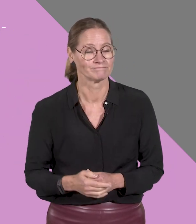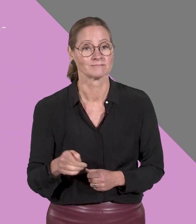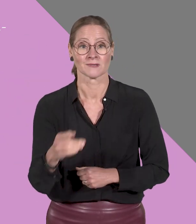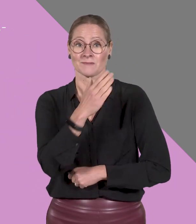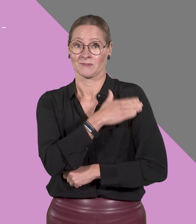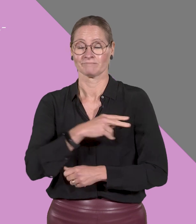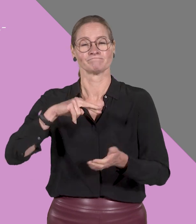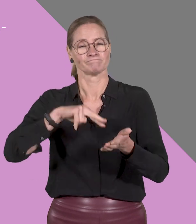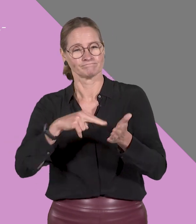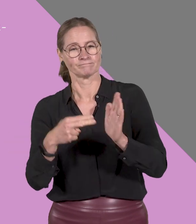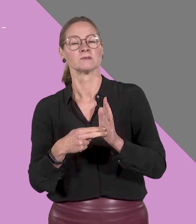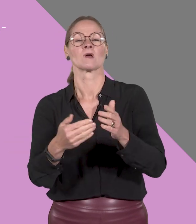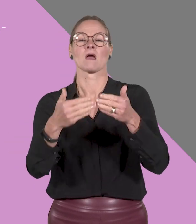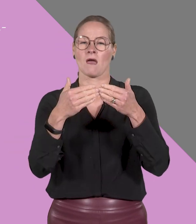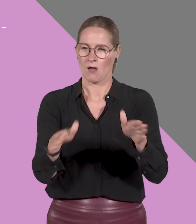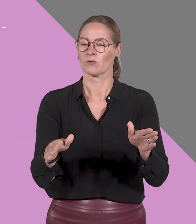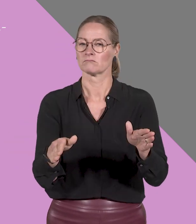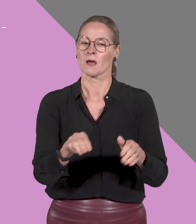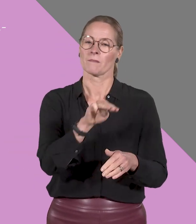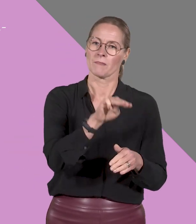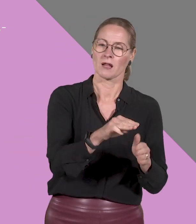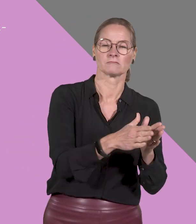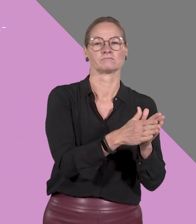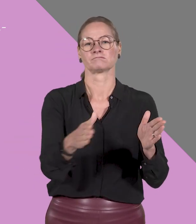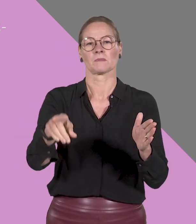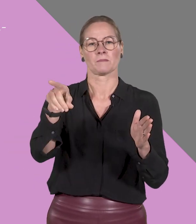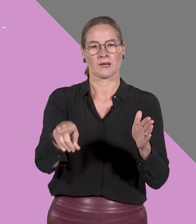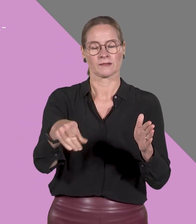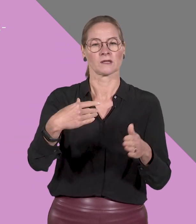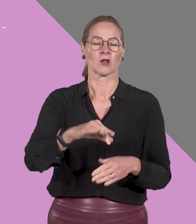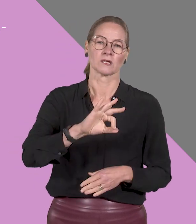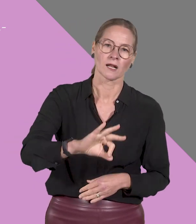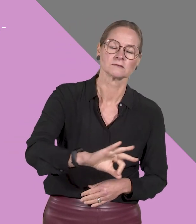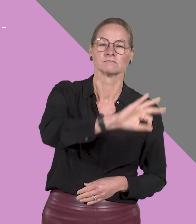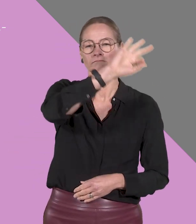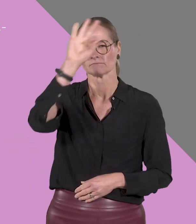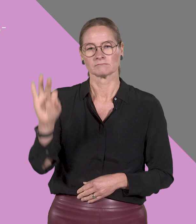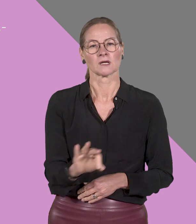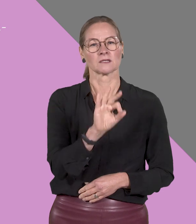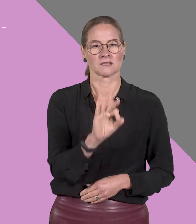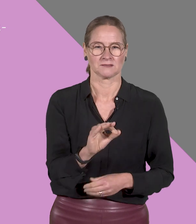Palvelun on suunniteltu olevan auki maanantaista perjantaihin klo 8 - 20, -